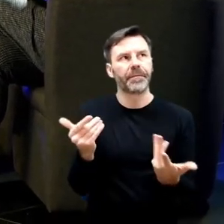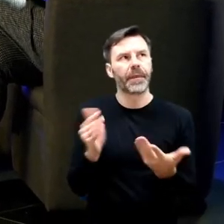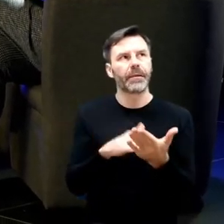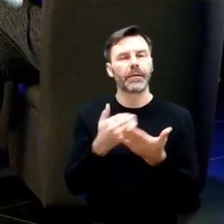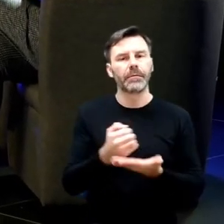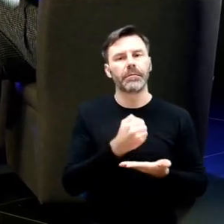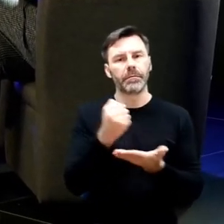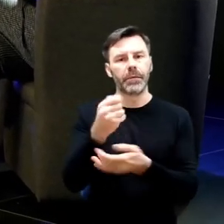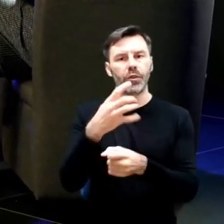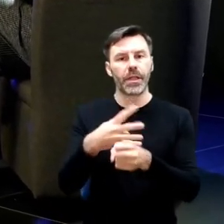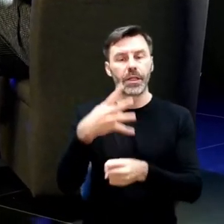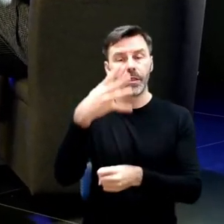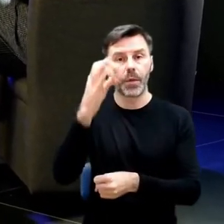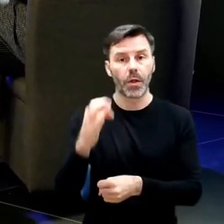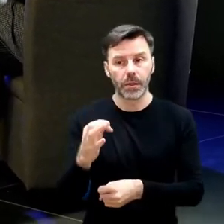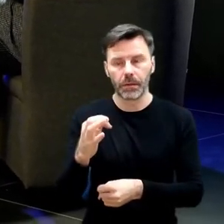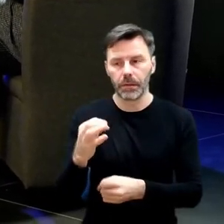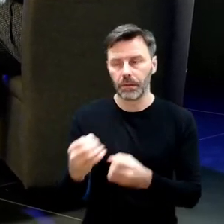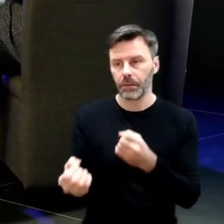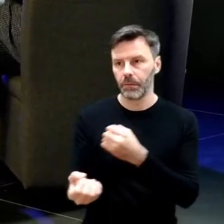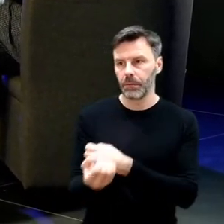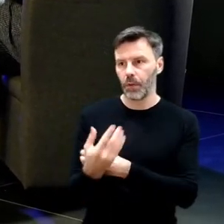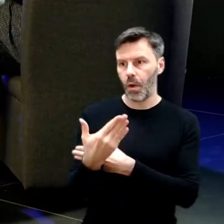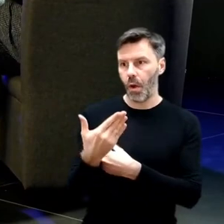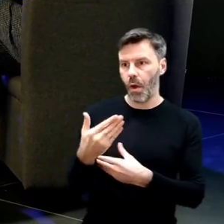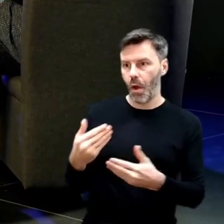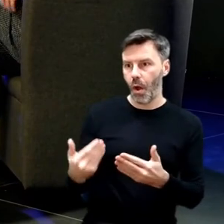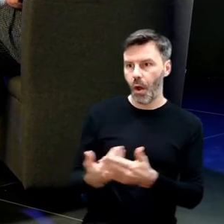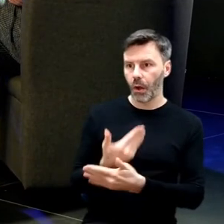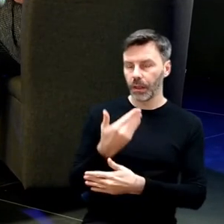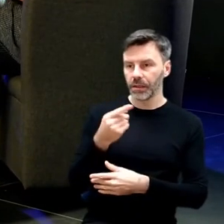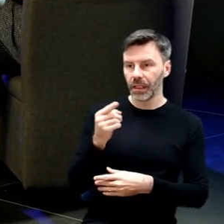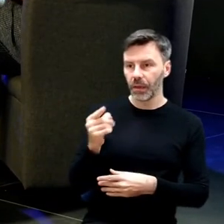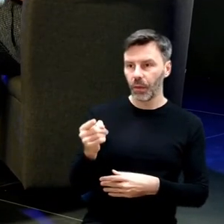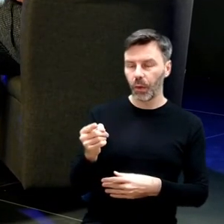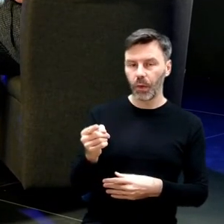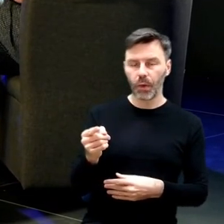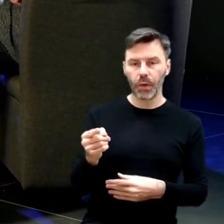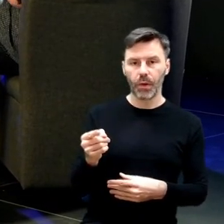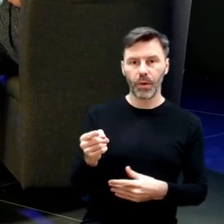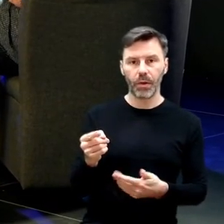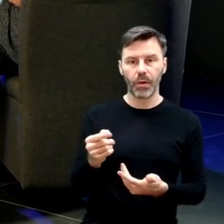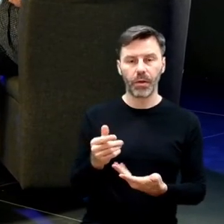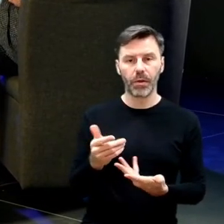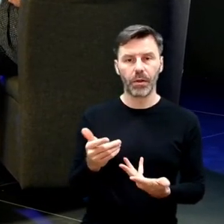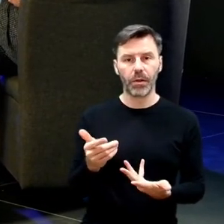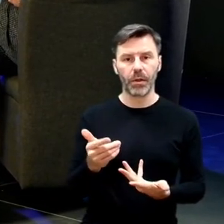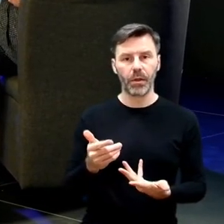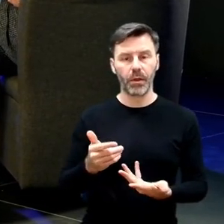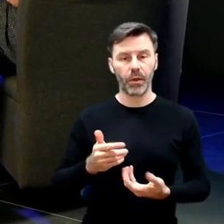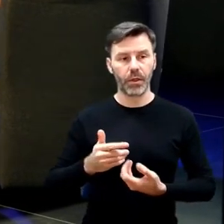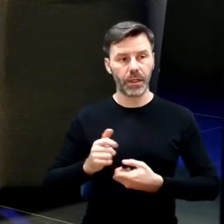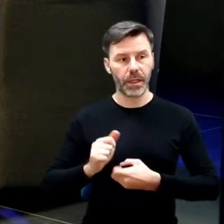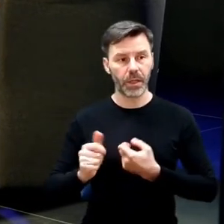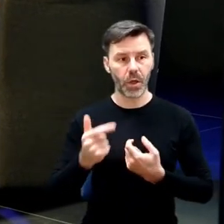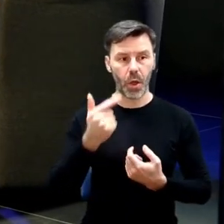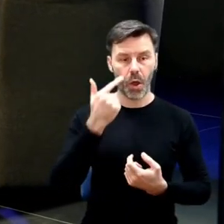nagle okazywało się, że to dofinansowanie de facto już daje 15-20%